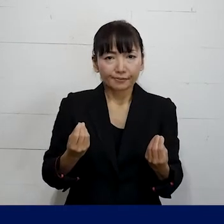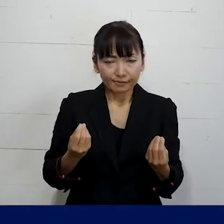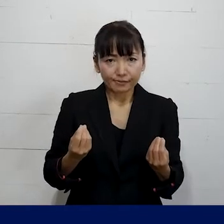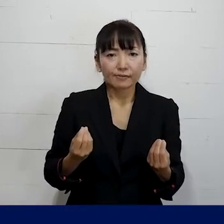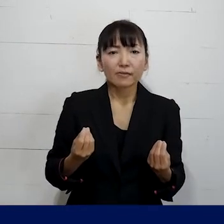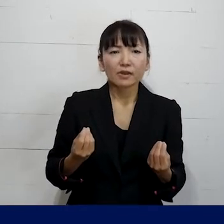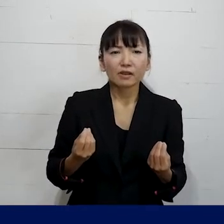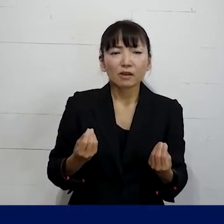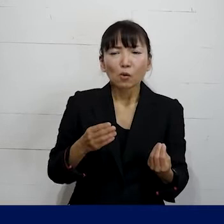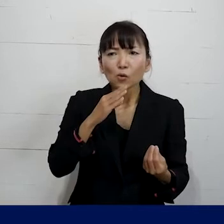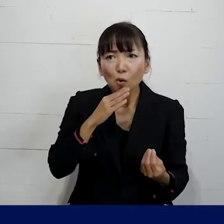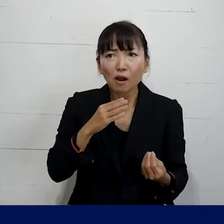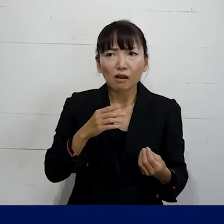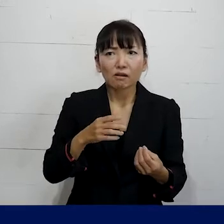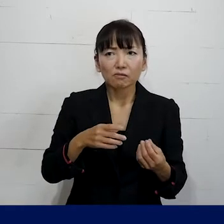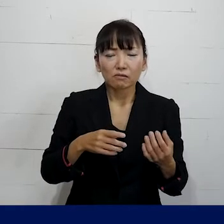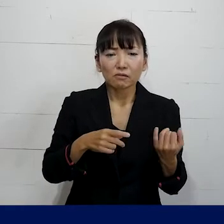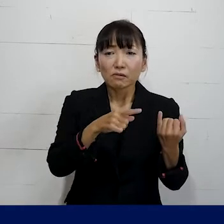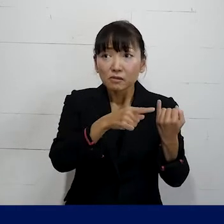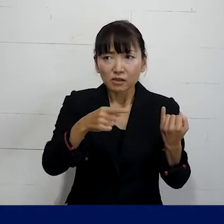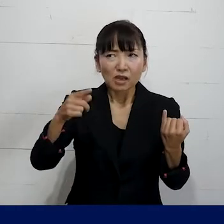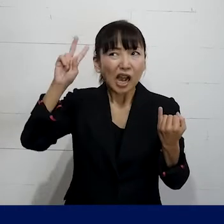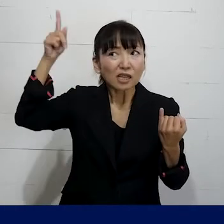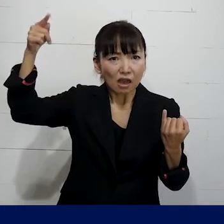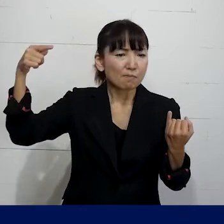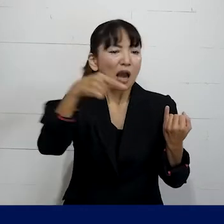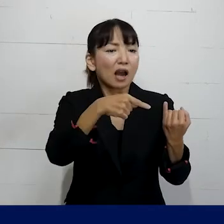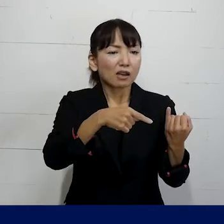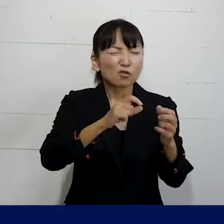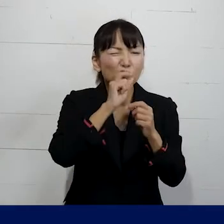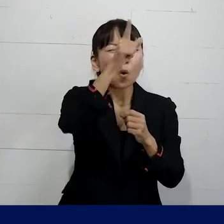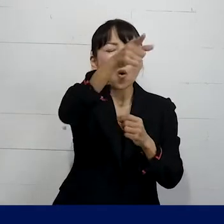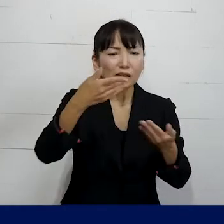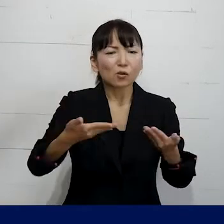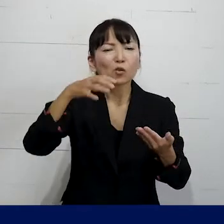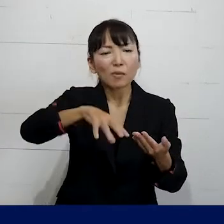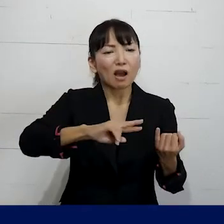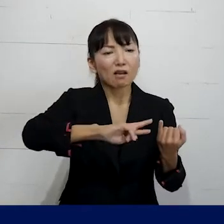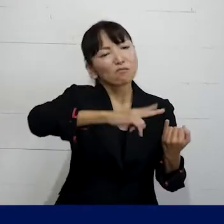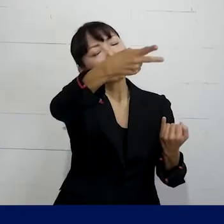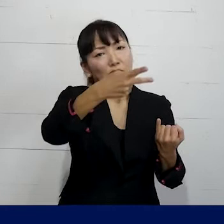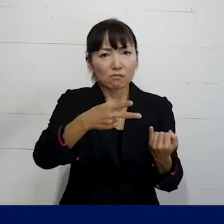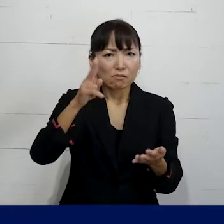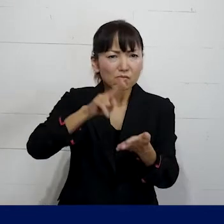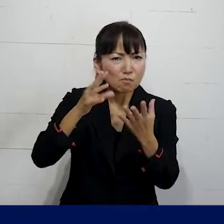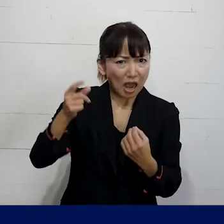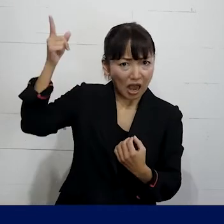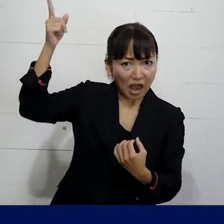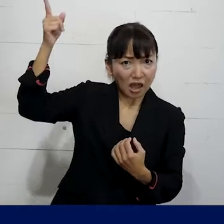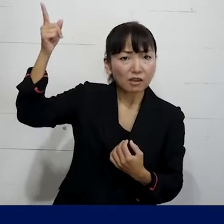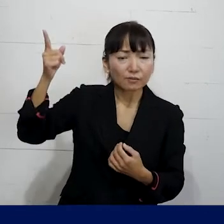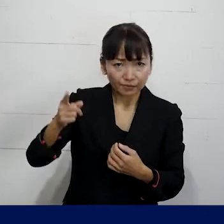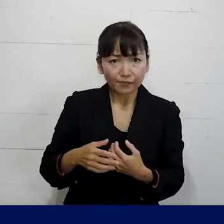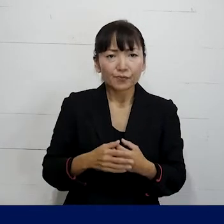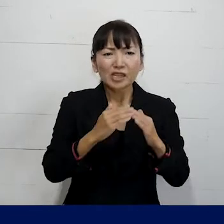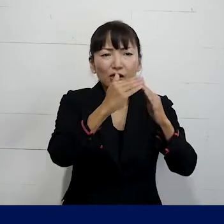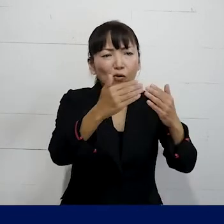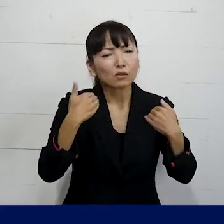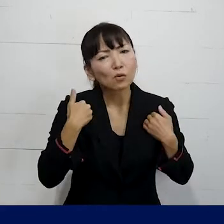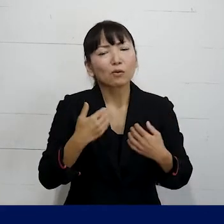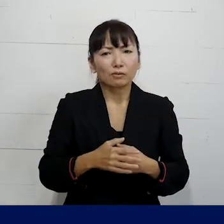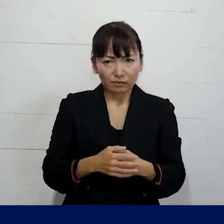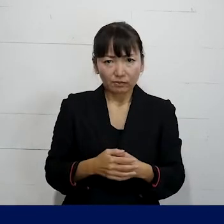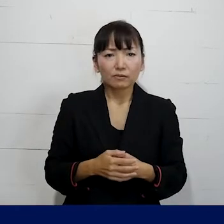そして元々転居を伴う遠いところで働かせると いうことを会社はその人に命じてたんですけれども